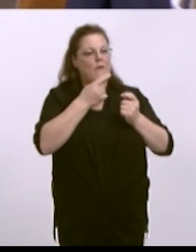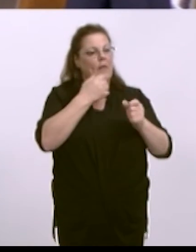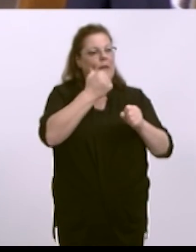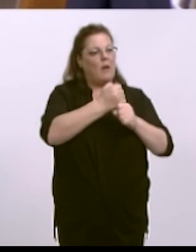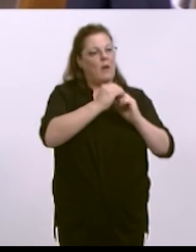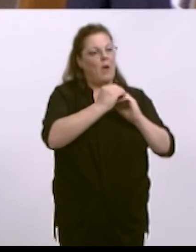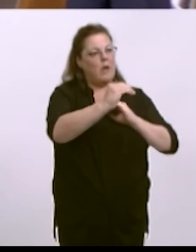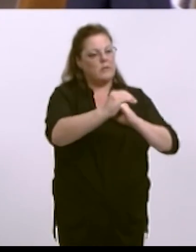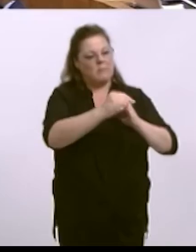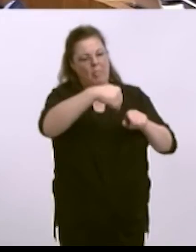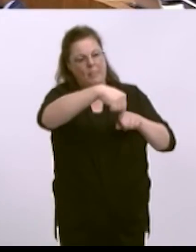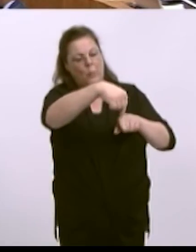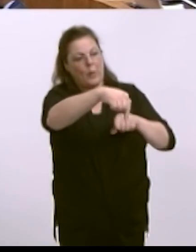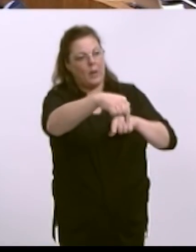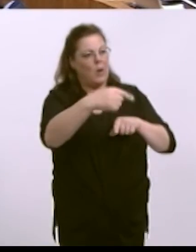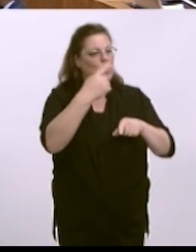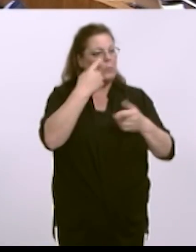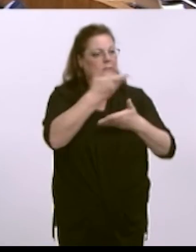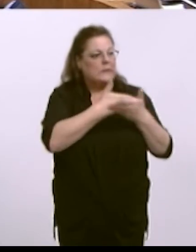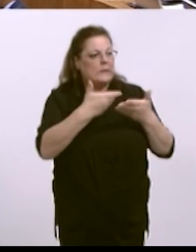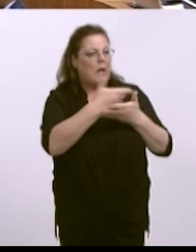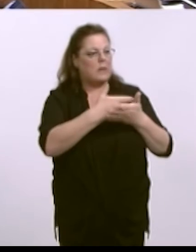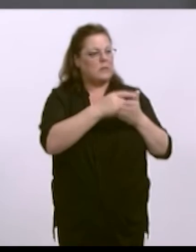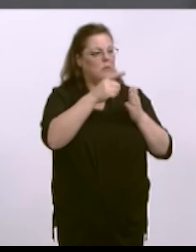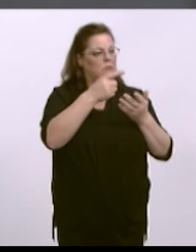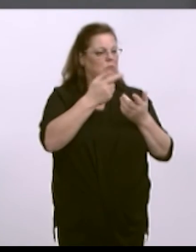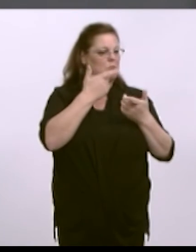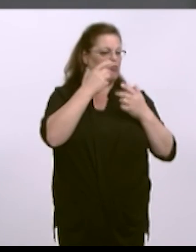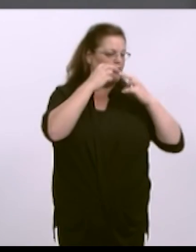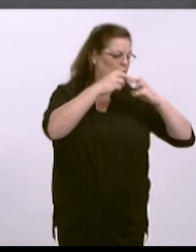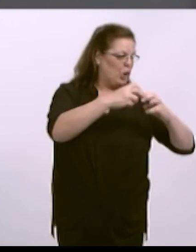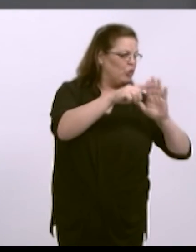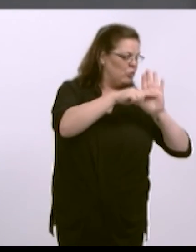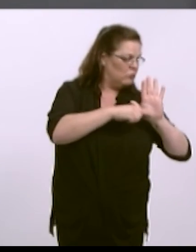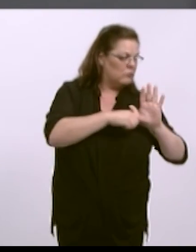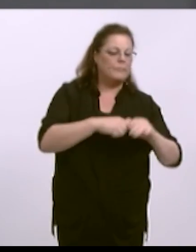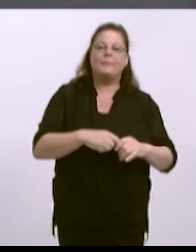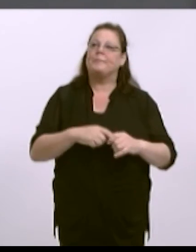Adam Price: Maeír ardd wedi cyflwyno cais i gronfa Dreftadaeth y Loteri i greu gerddi